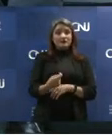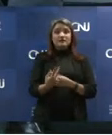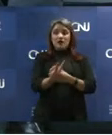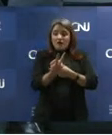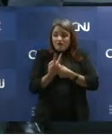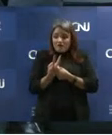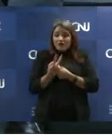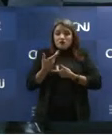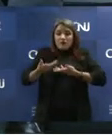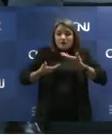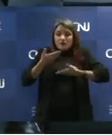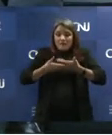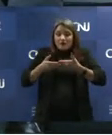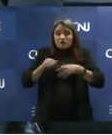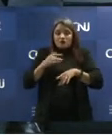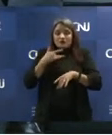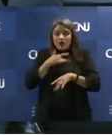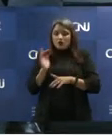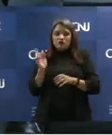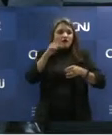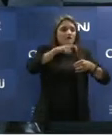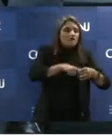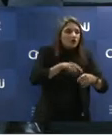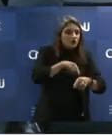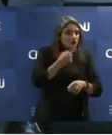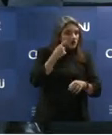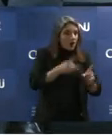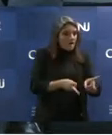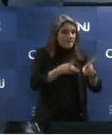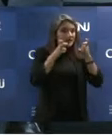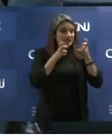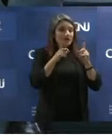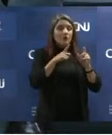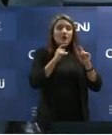tão logo a feriu e vislumbrou excesso de prazo da custódia